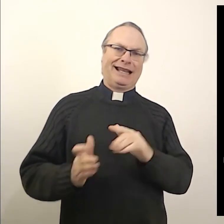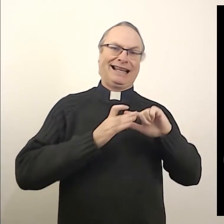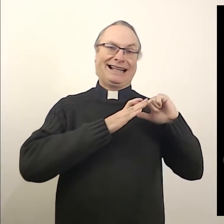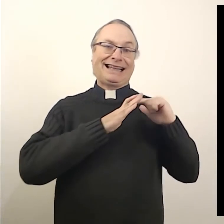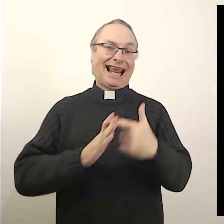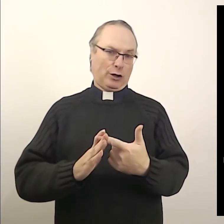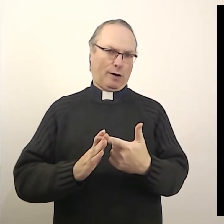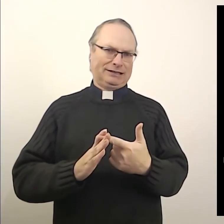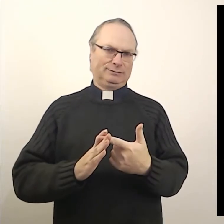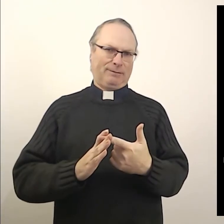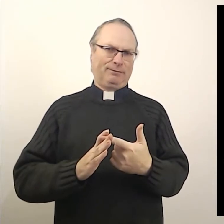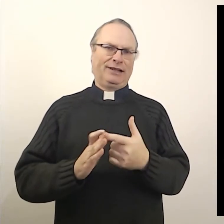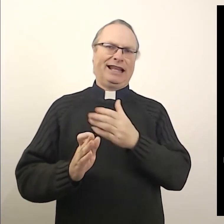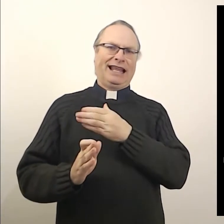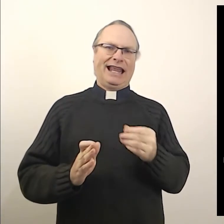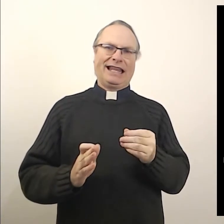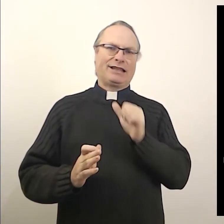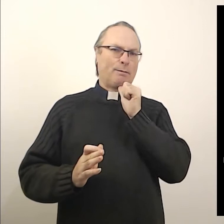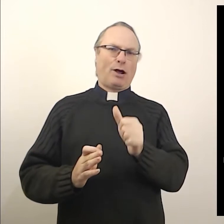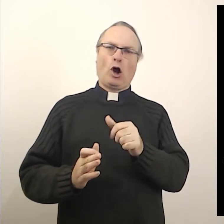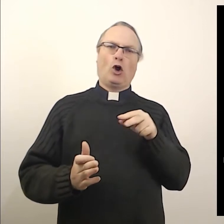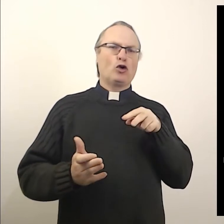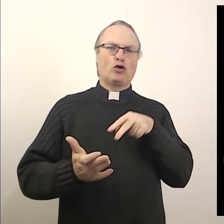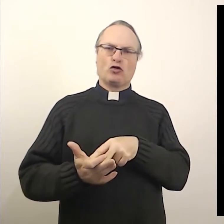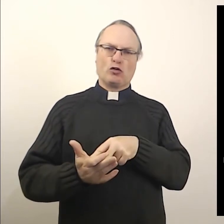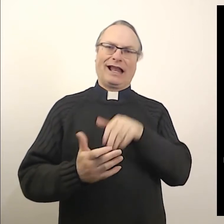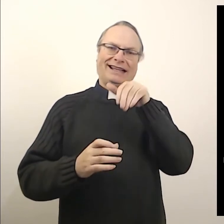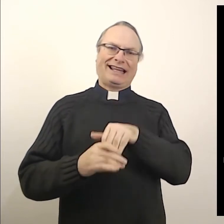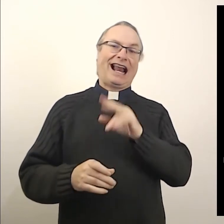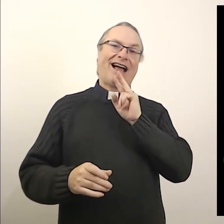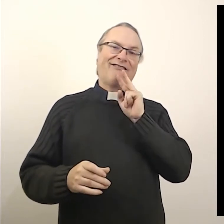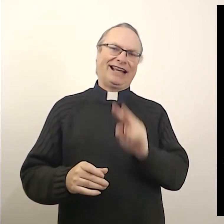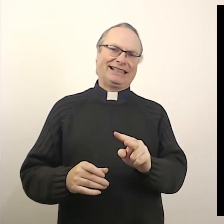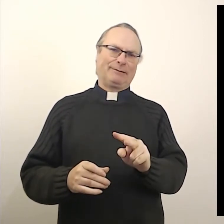dès le commencement et il ne s'est pas tenu dans la vérité